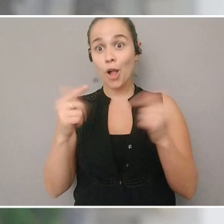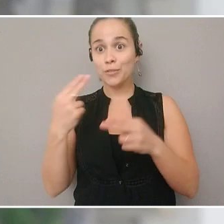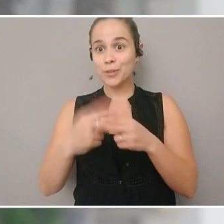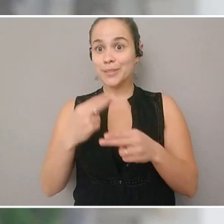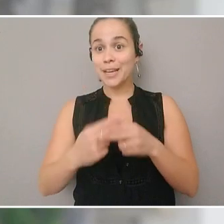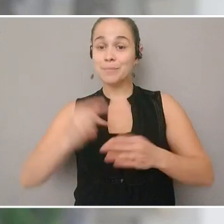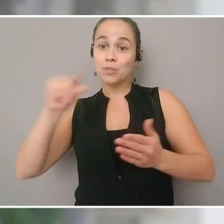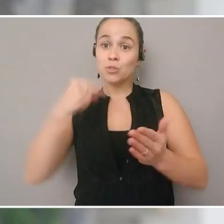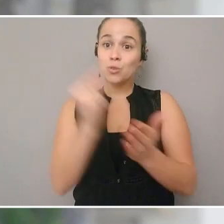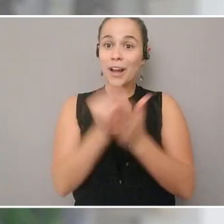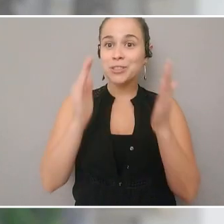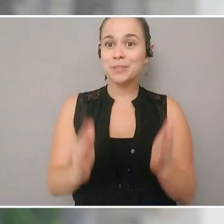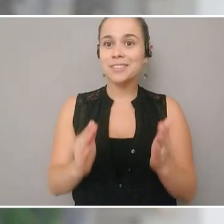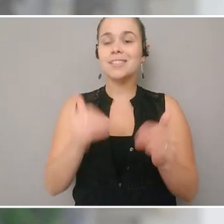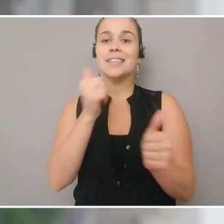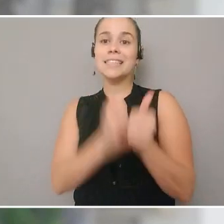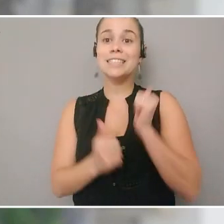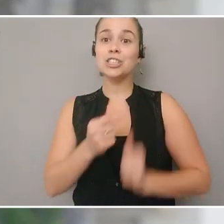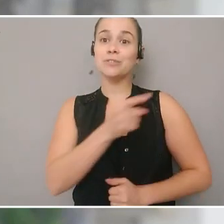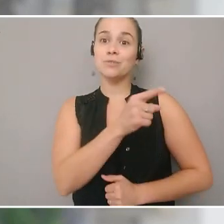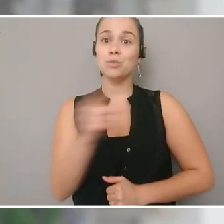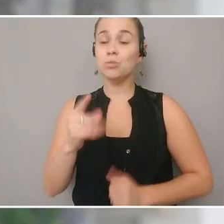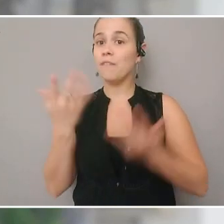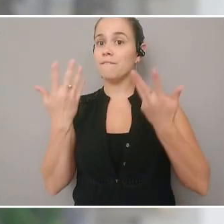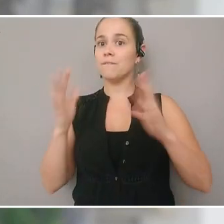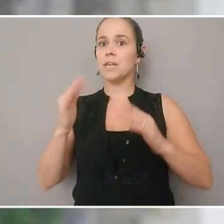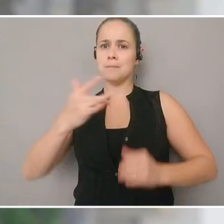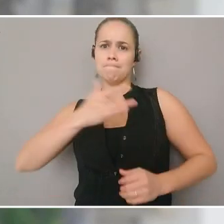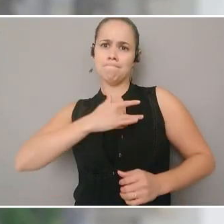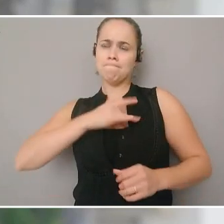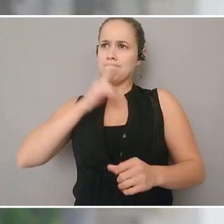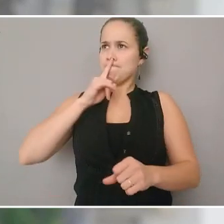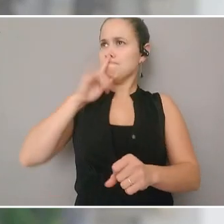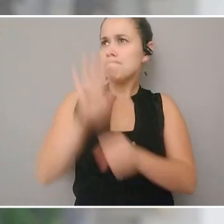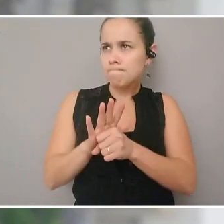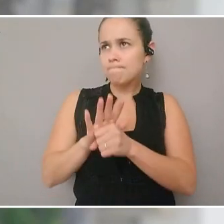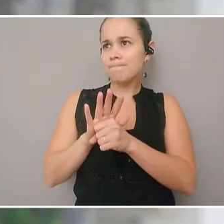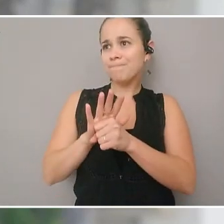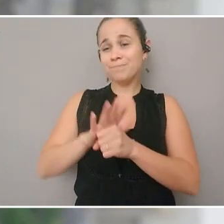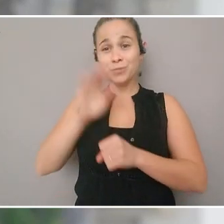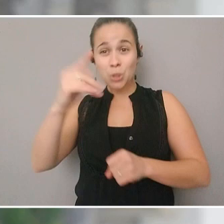cada uno de ustedes han comprometido su corazón y